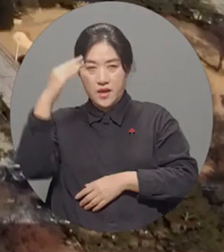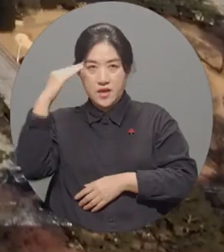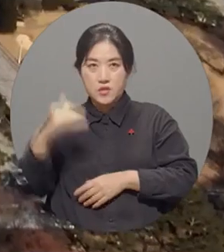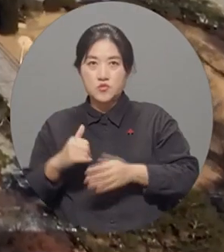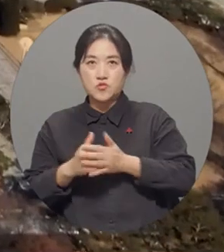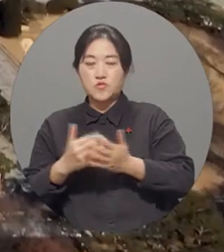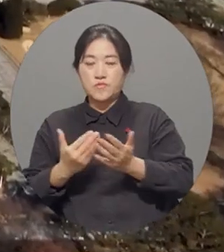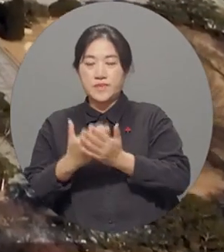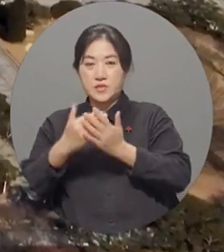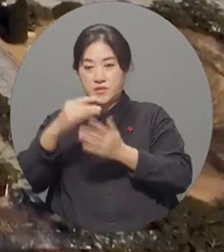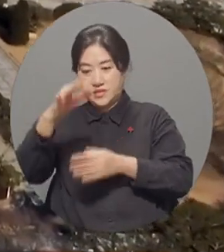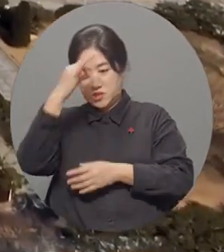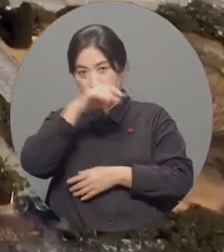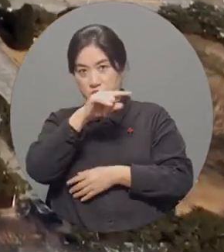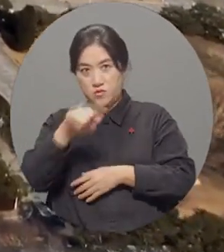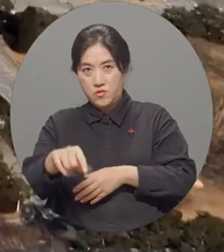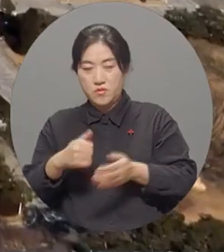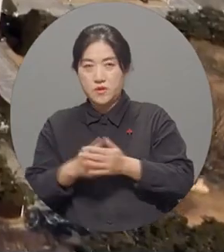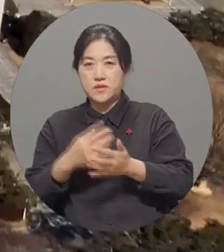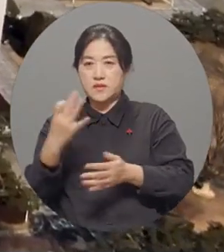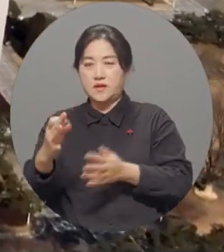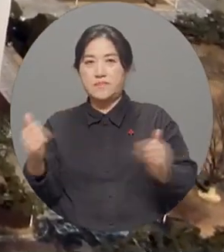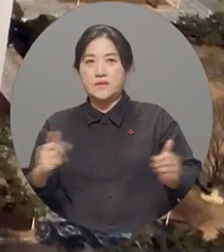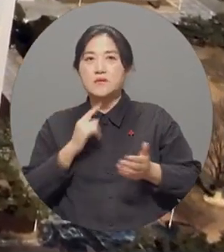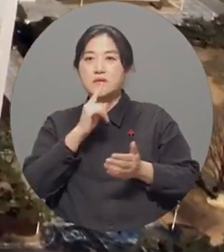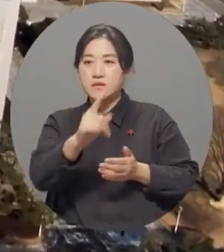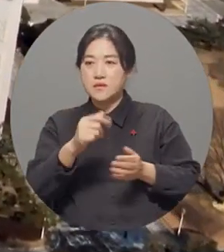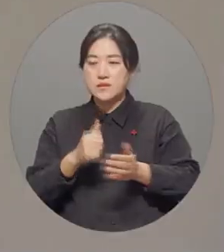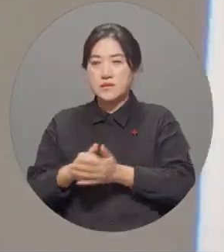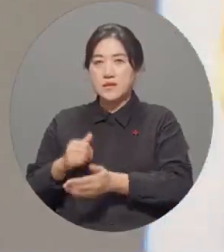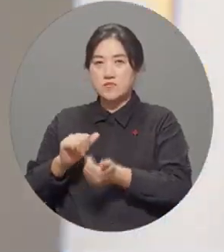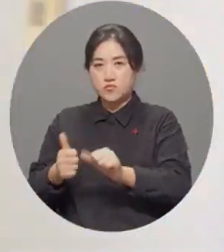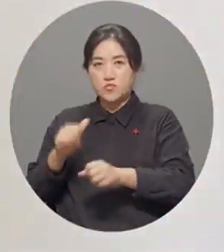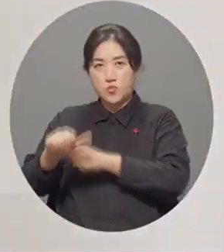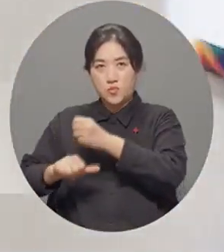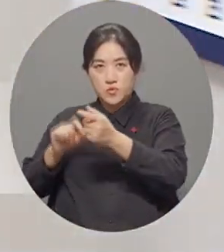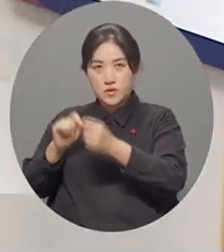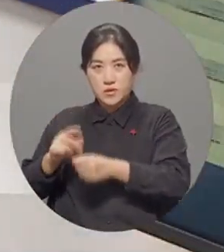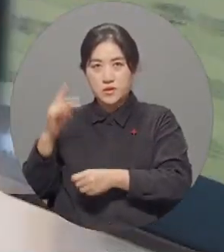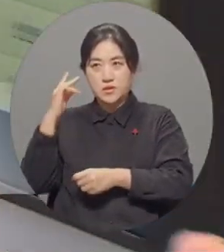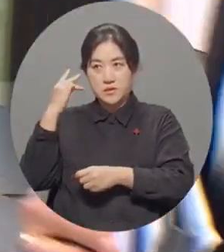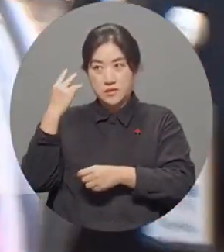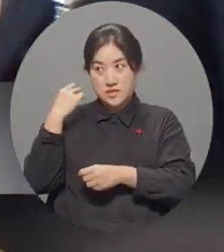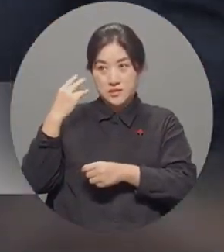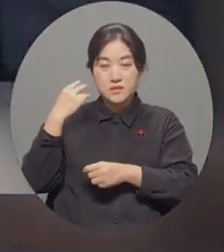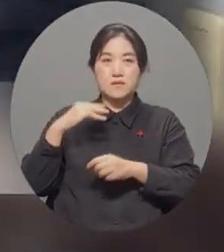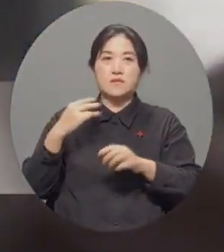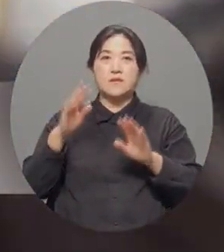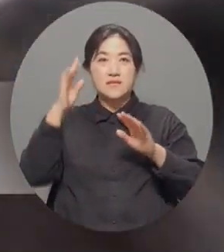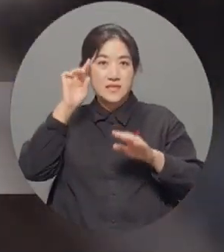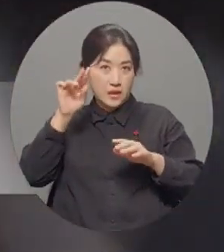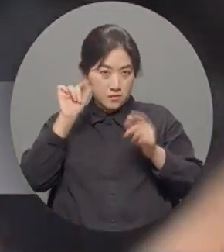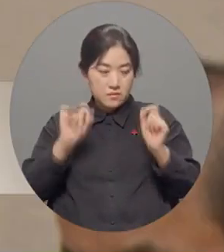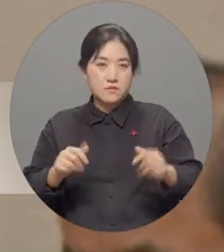14명을 기소했습니다.